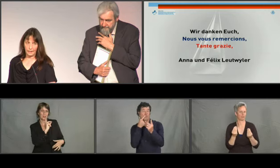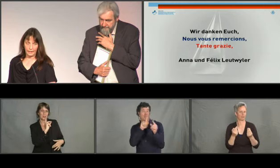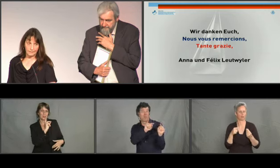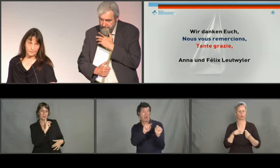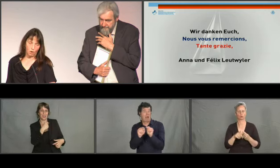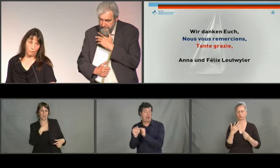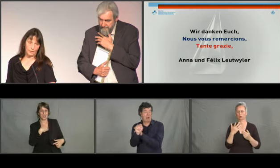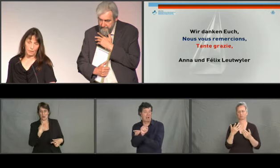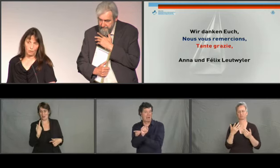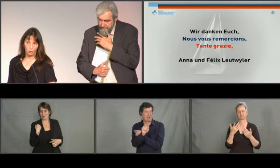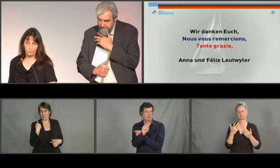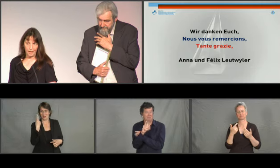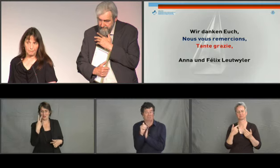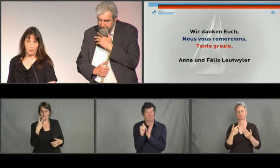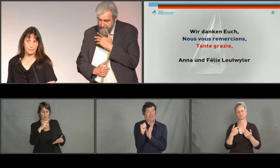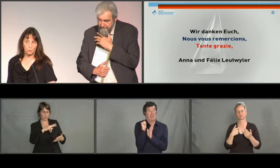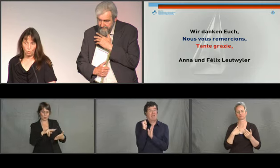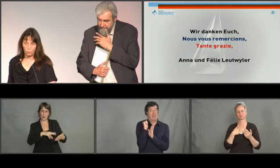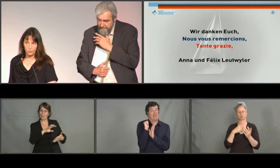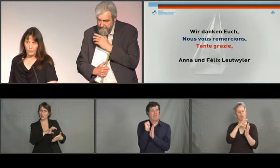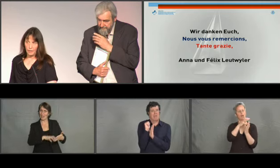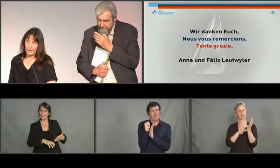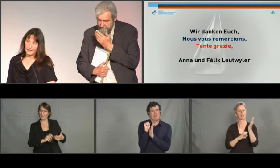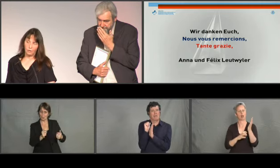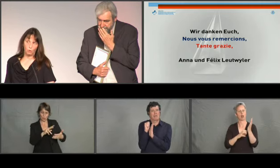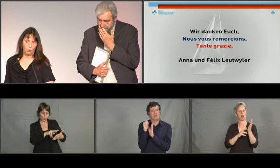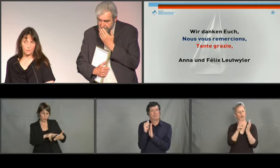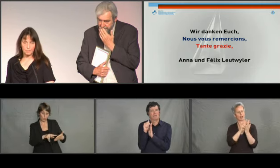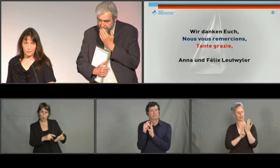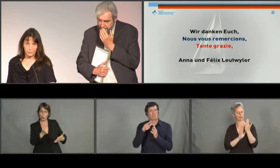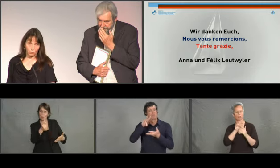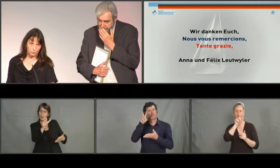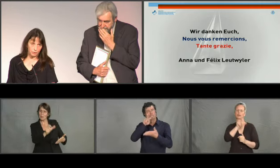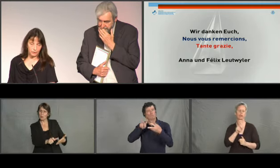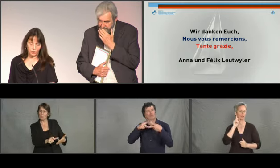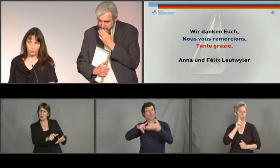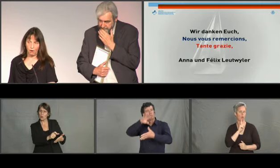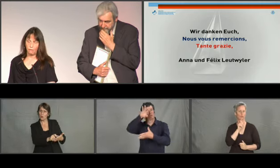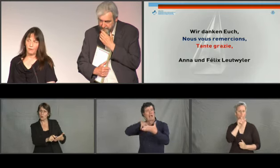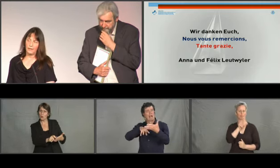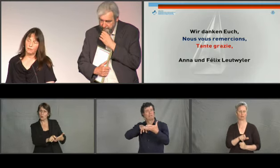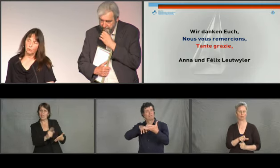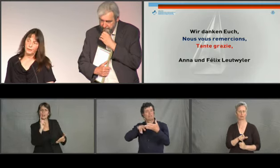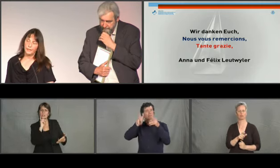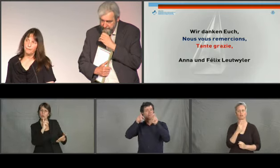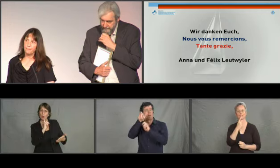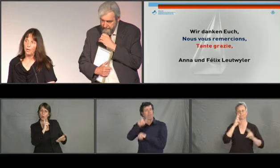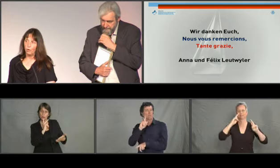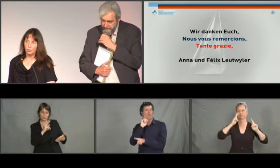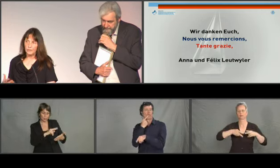als ich einen Artikel gelesen habe über eine Person, eine gehörlose Person, die straffällig wurde und in